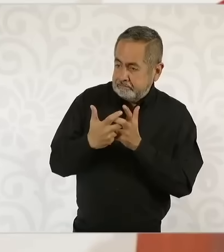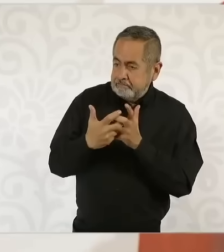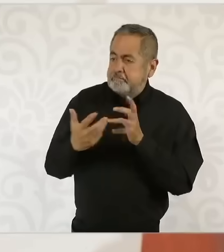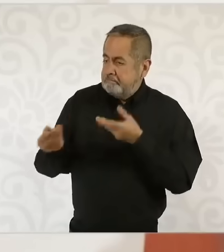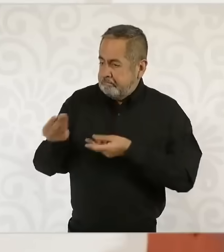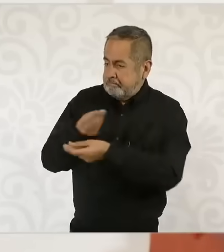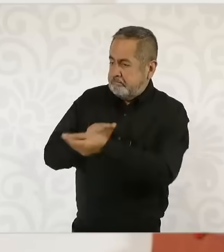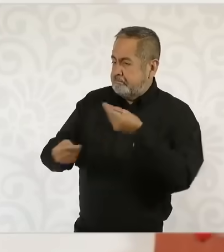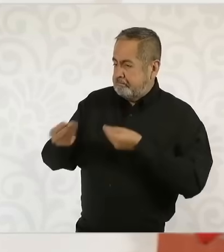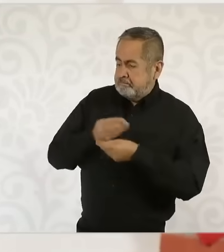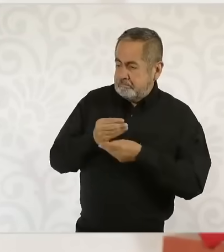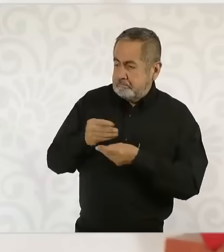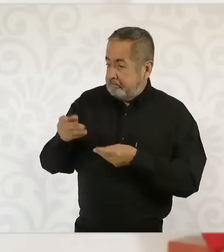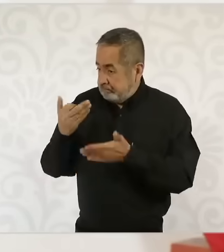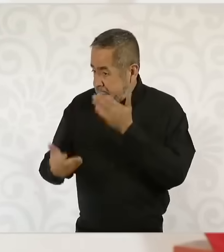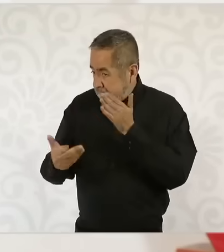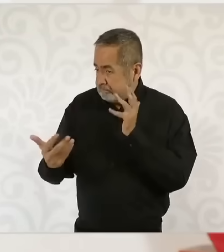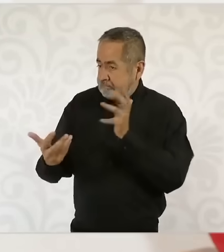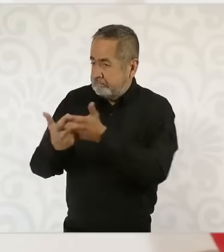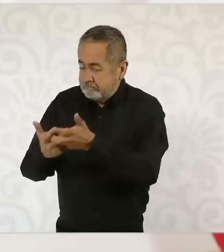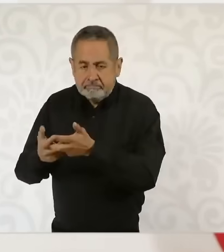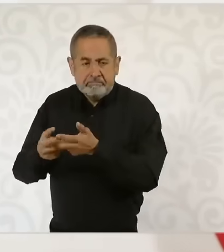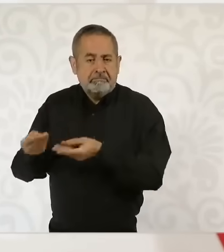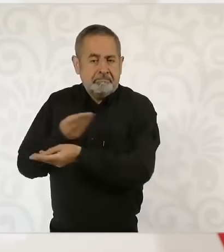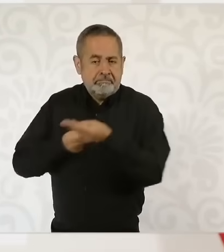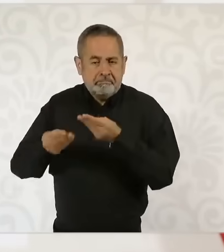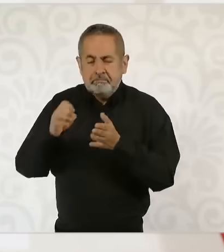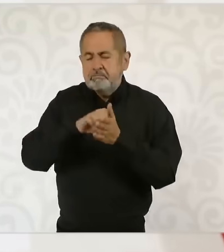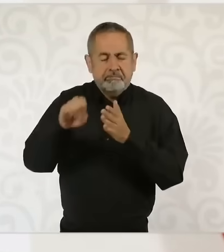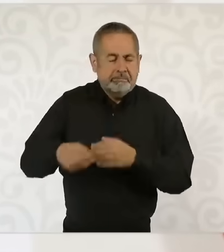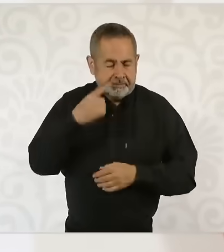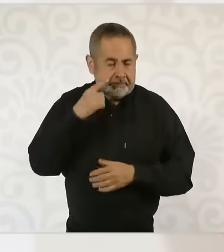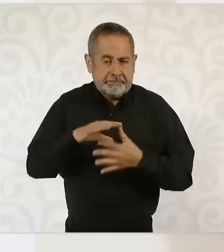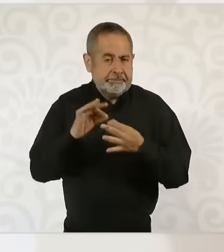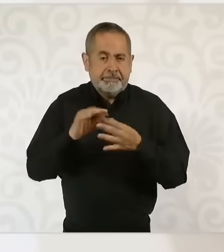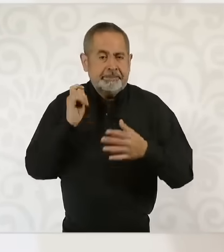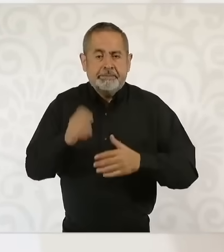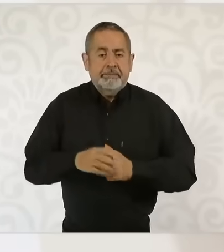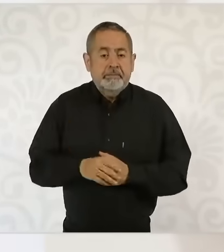tener cooperación y colaboración. Les platico algunas de ellas. Por ejemplo, ellos tienen una